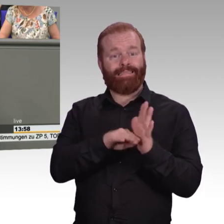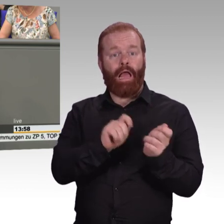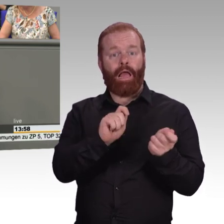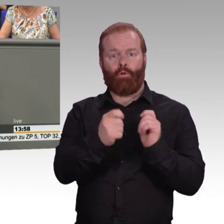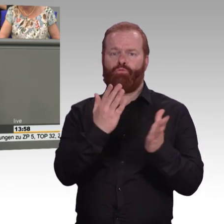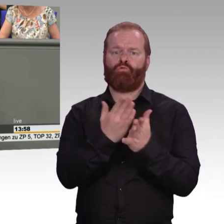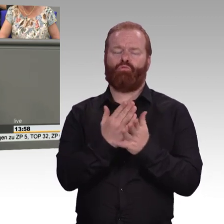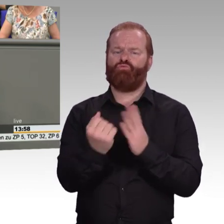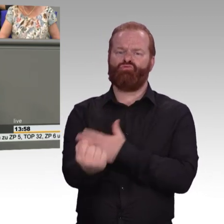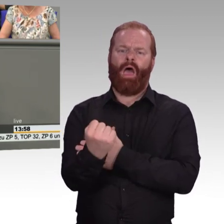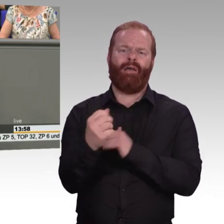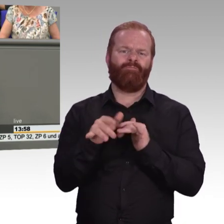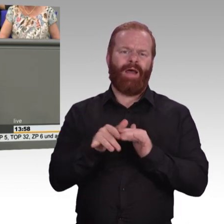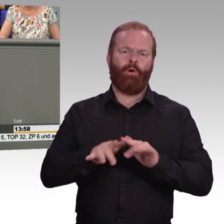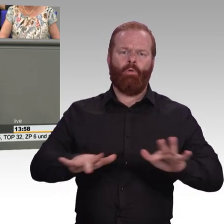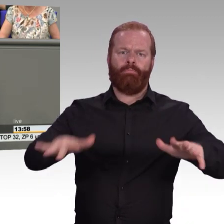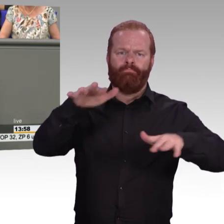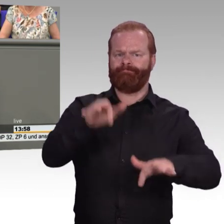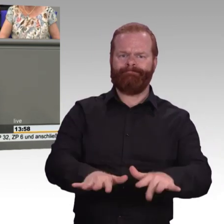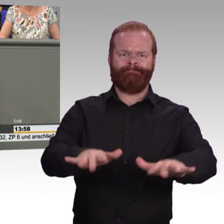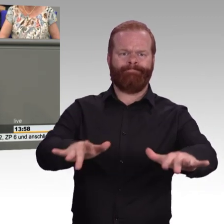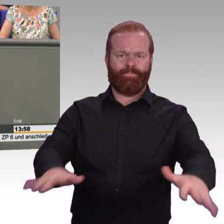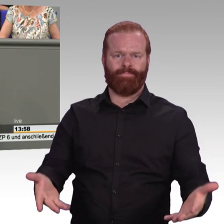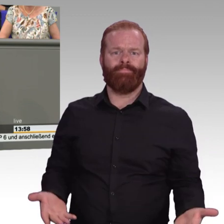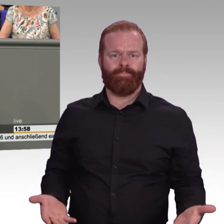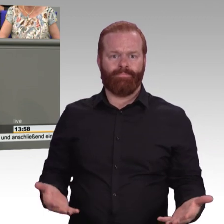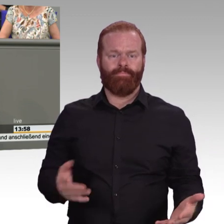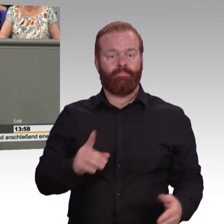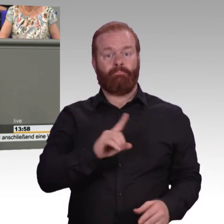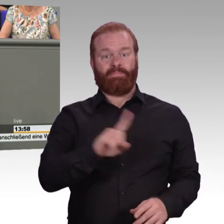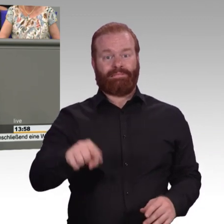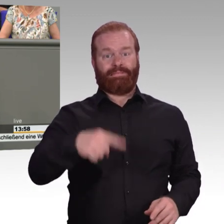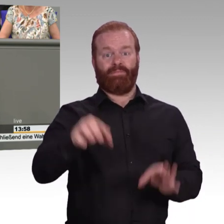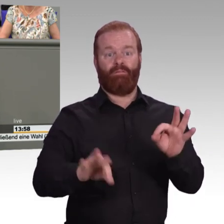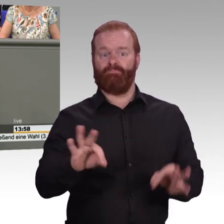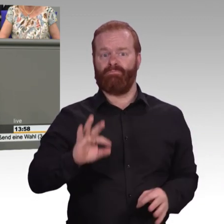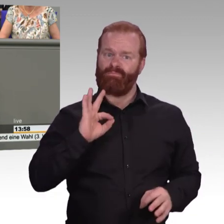nämlich erstens die Stärkung unserer Kinder und zweitens das Elternrecht vor dem Schutz